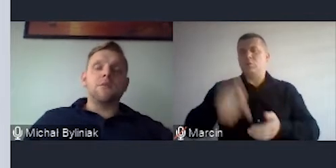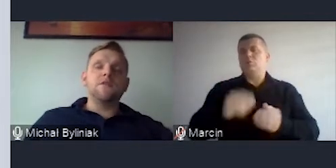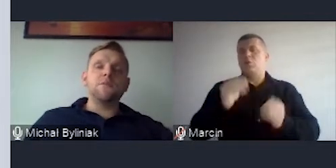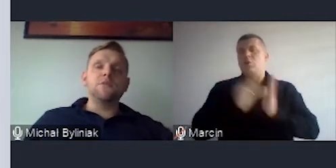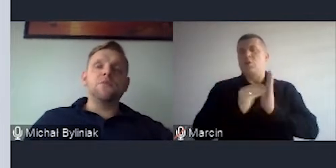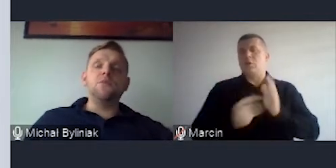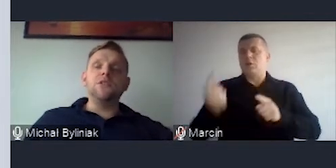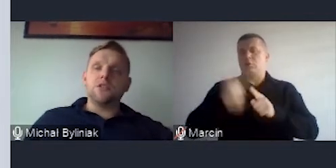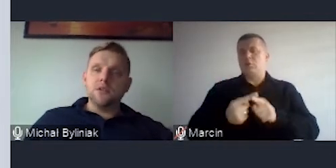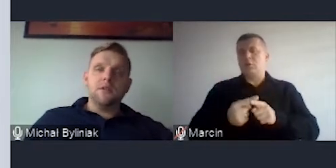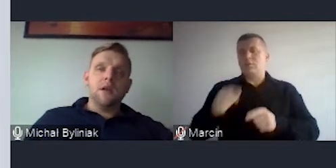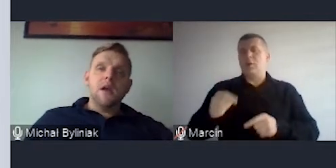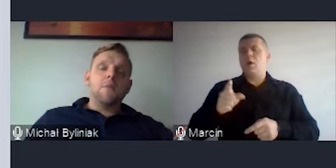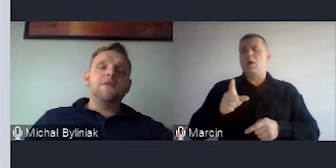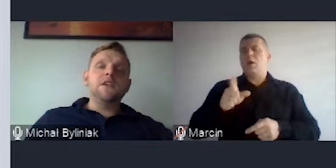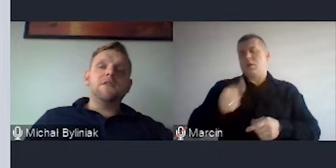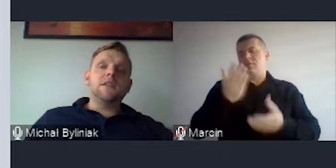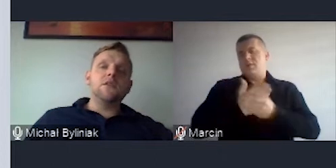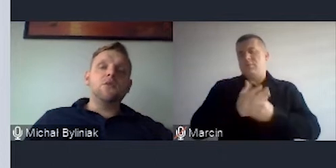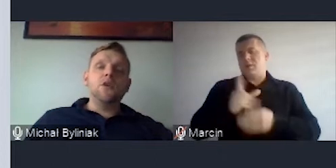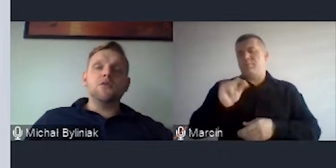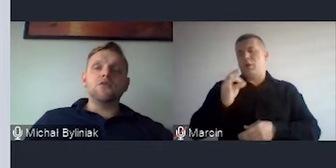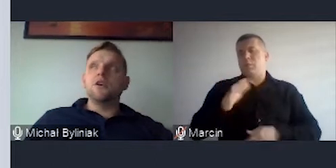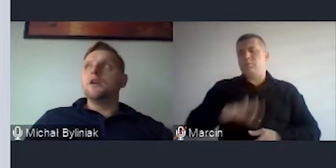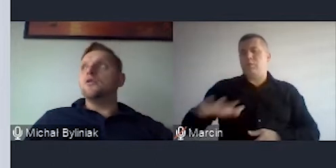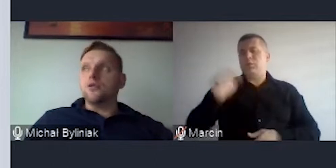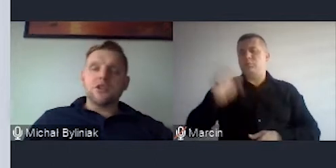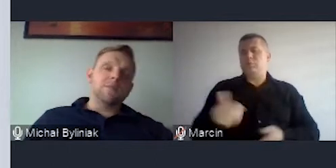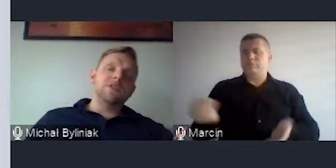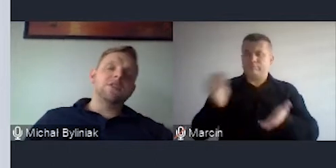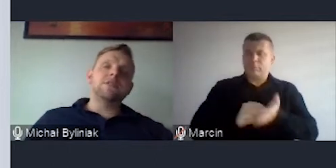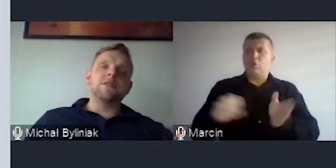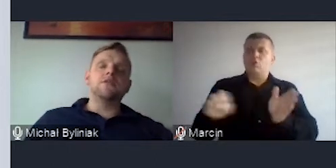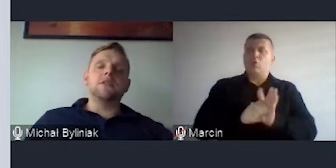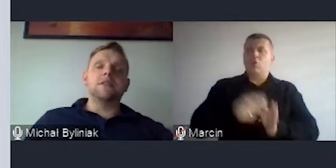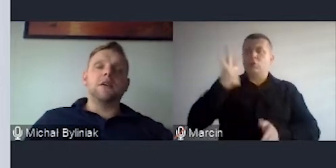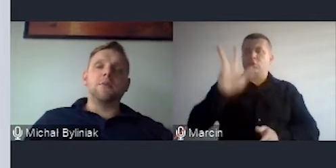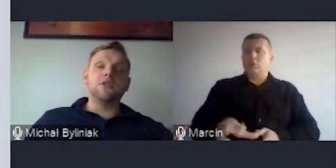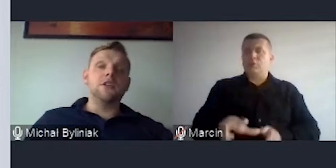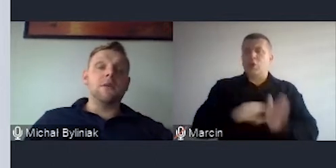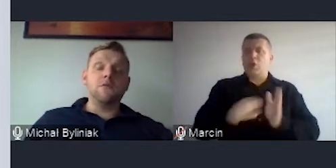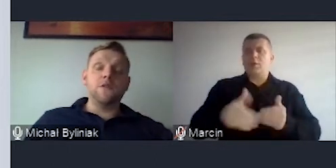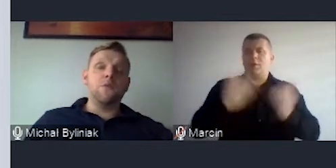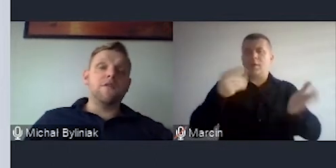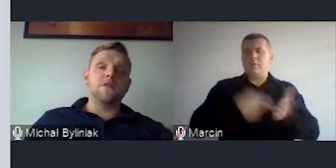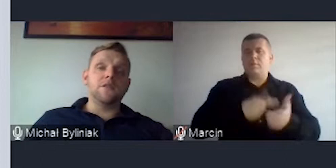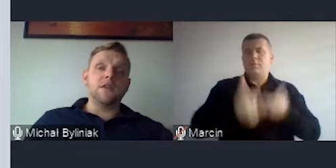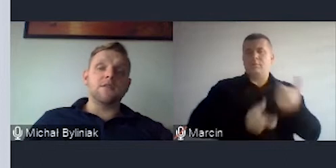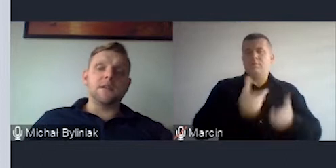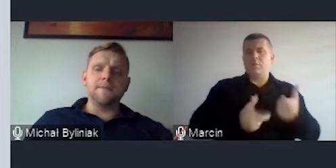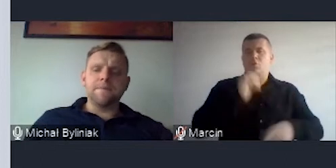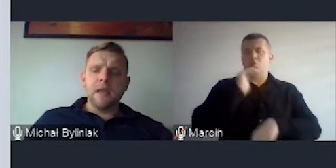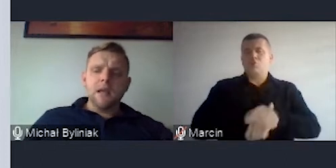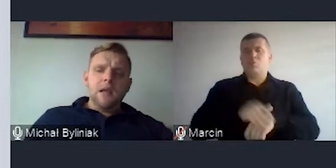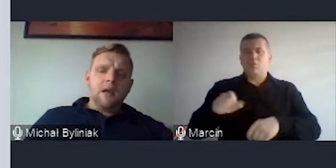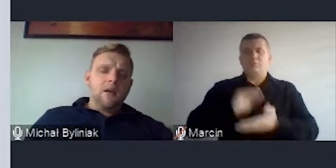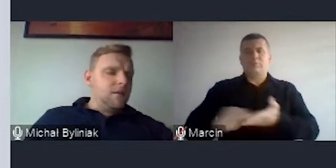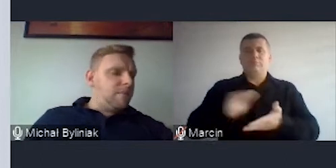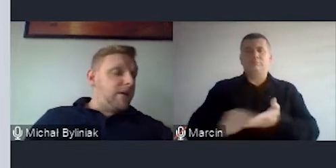ponieważ podmiot publiczny powinien wydatek ująć do trzech miesięcy od daty jego poniesienia – mówi umowa o dofinansowanie.